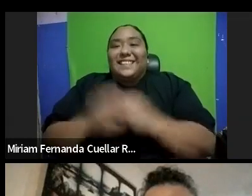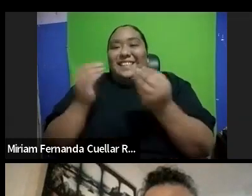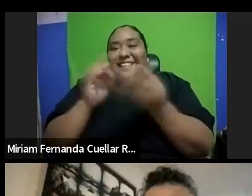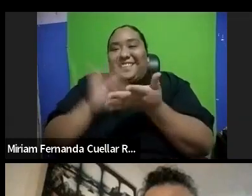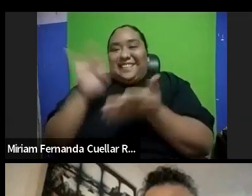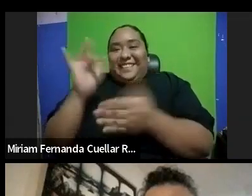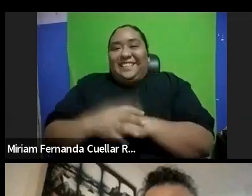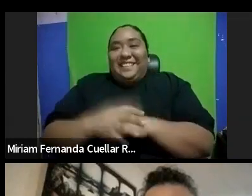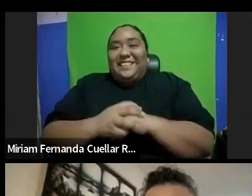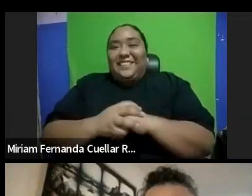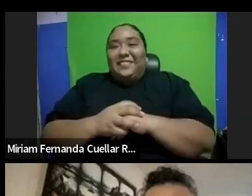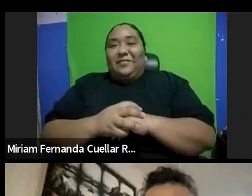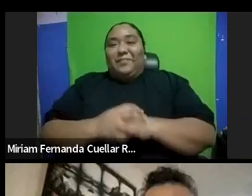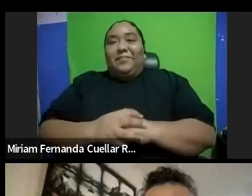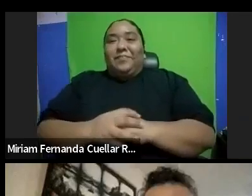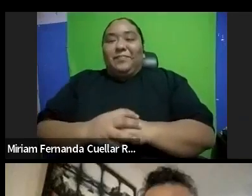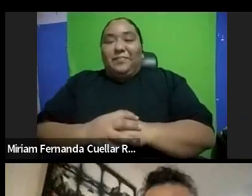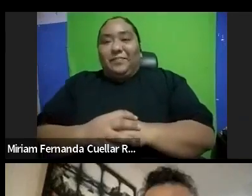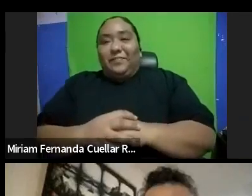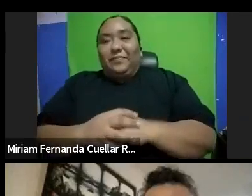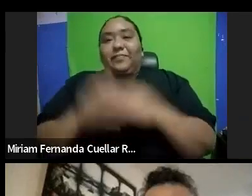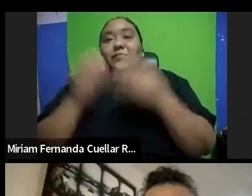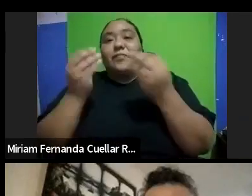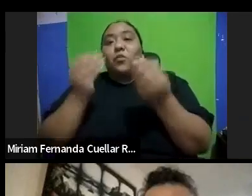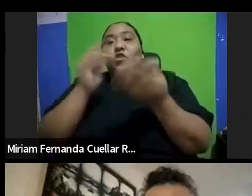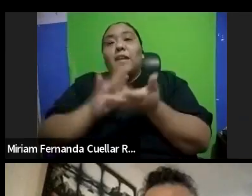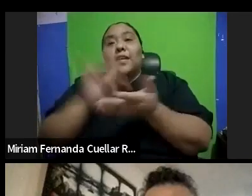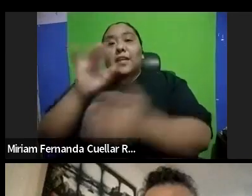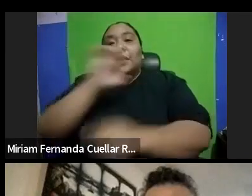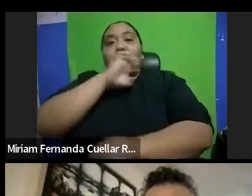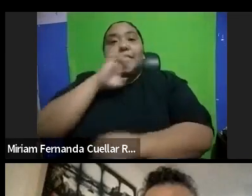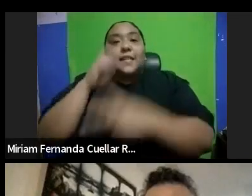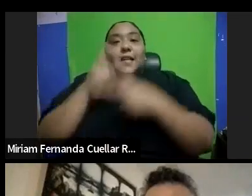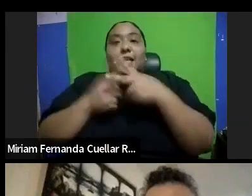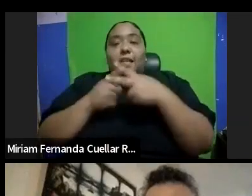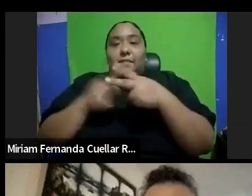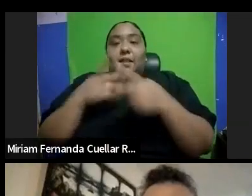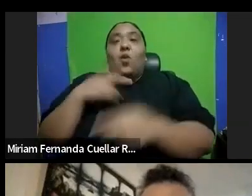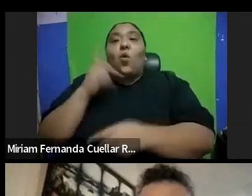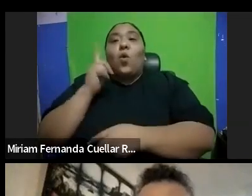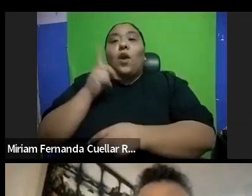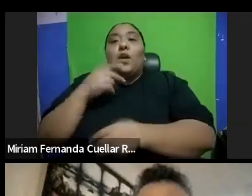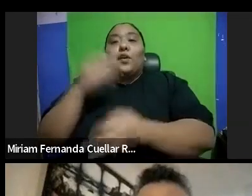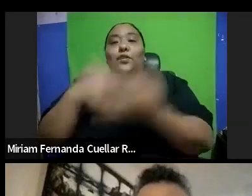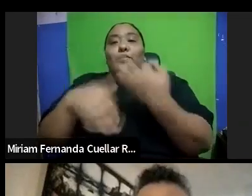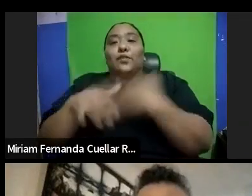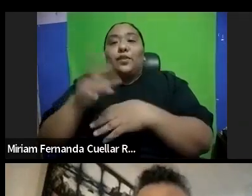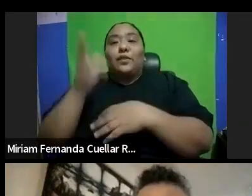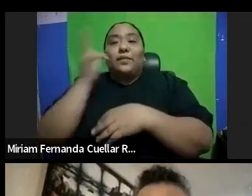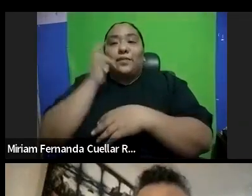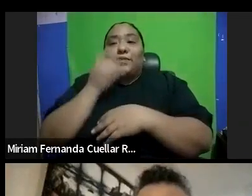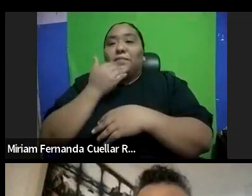Es que gracias Muchas gracias.